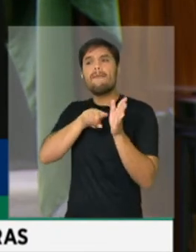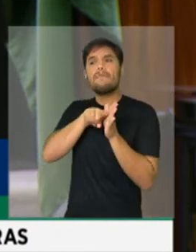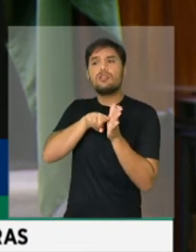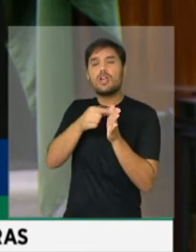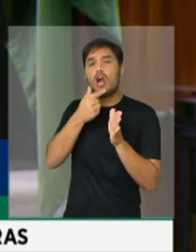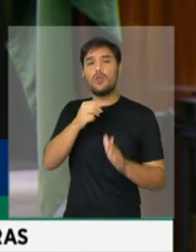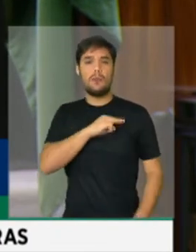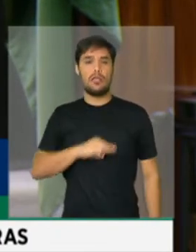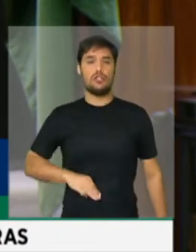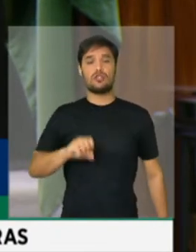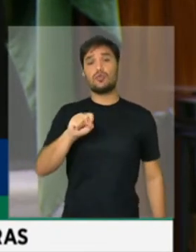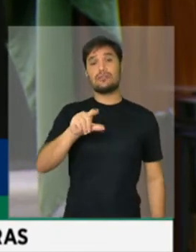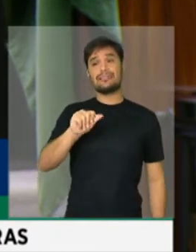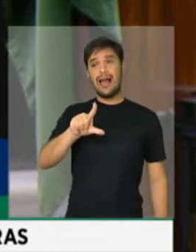INDO ATRÁS E INVESTIGANDO O MINISTRO SALES POR CAUSA DE